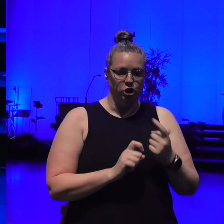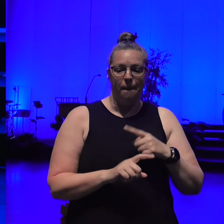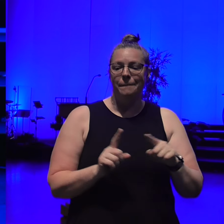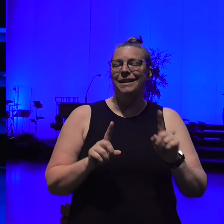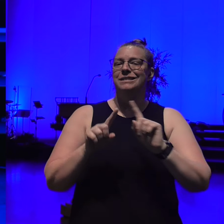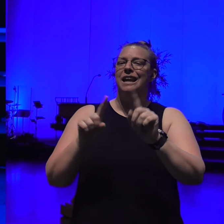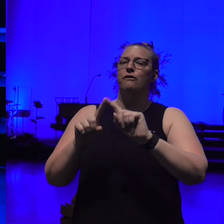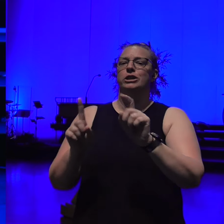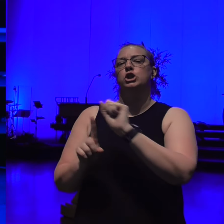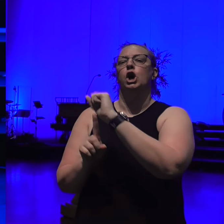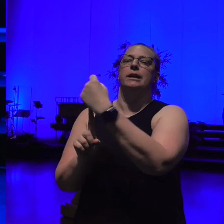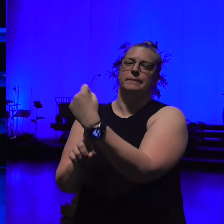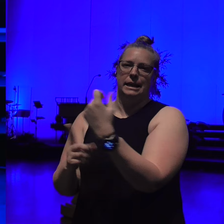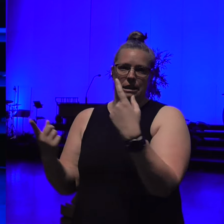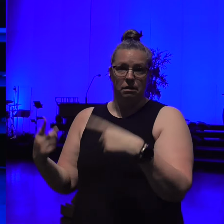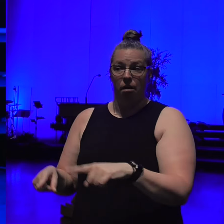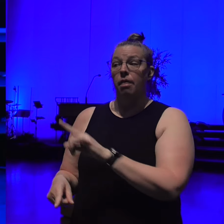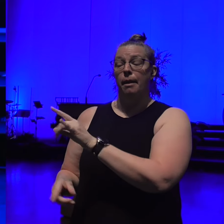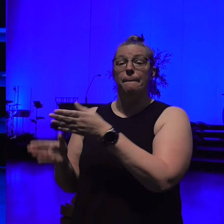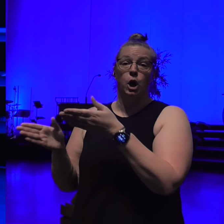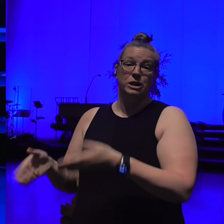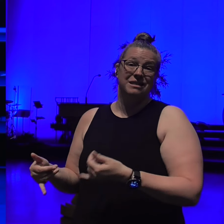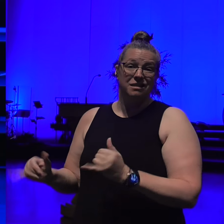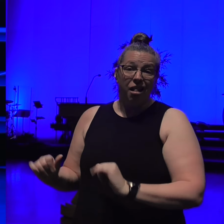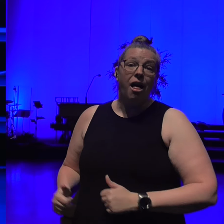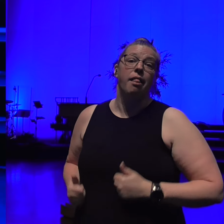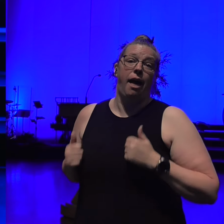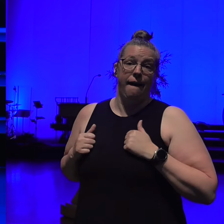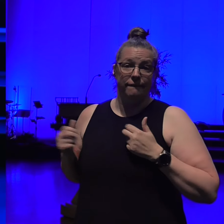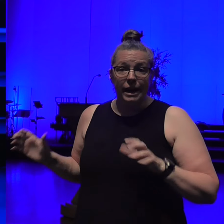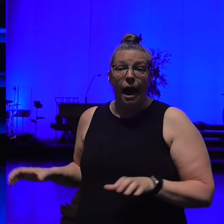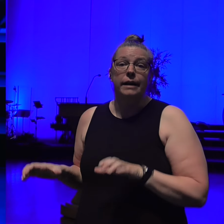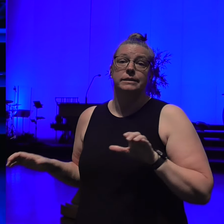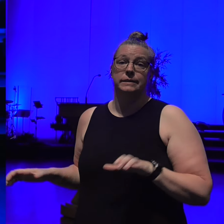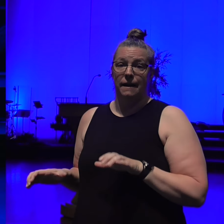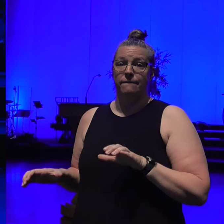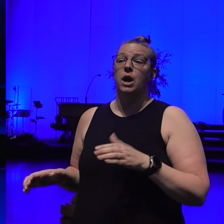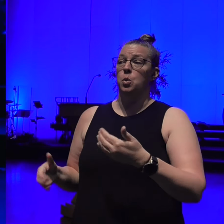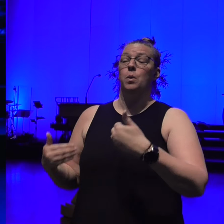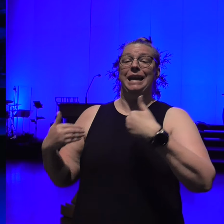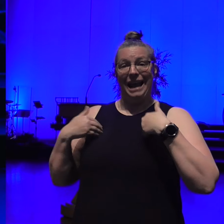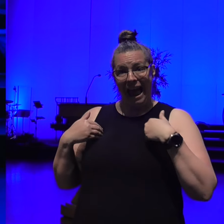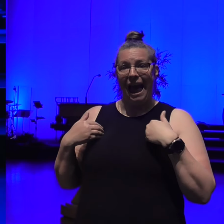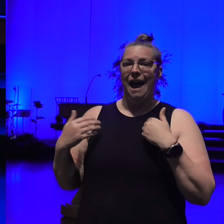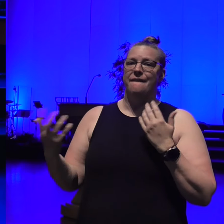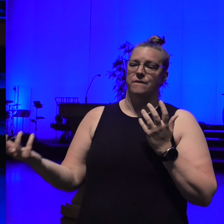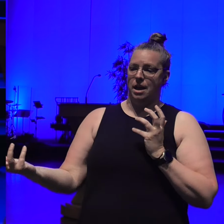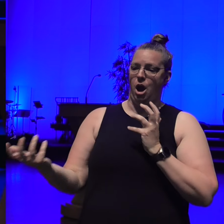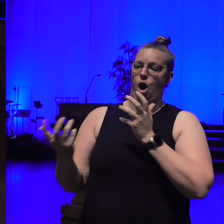circunstancias diferentes de que esta persona sigue vivo y activo y que tenemos una relación armoniosa